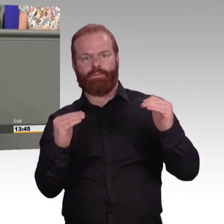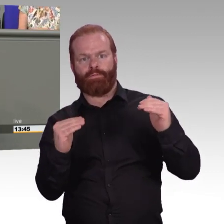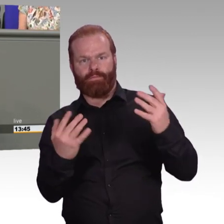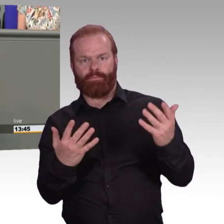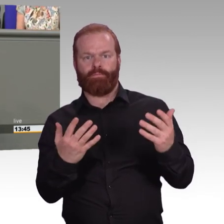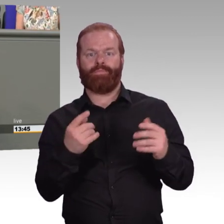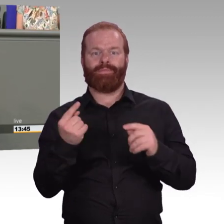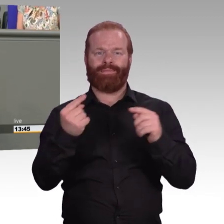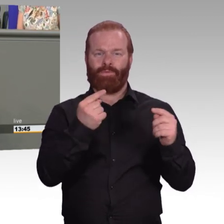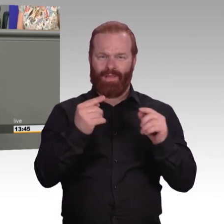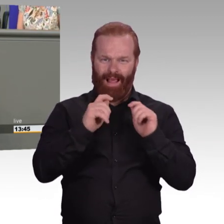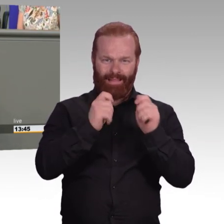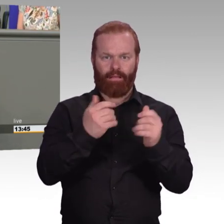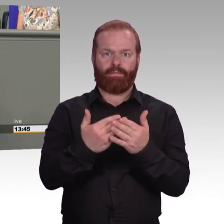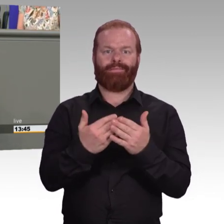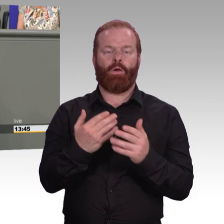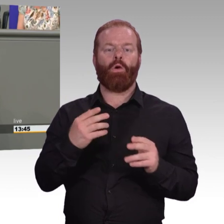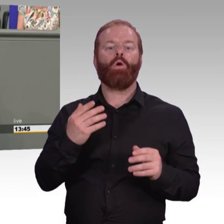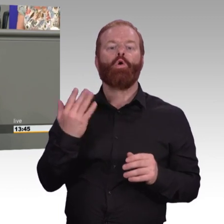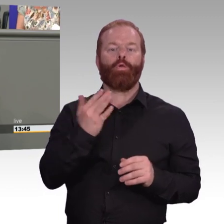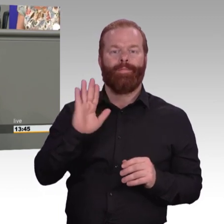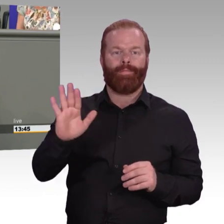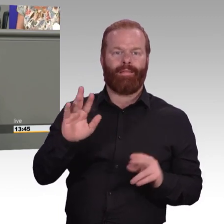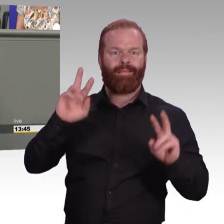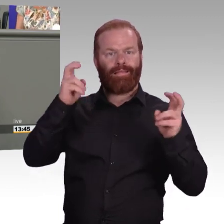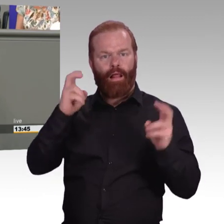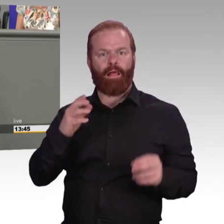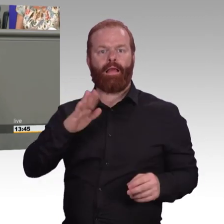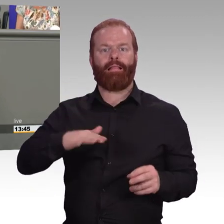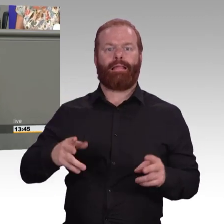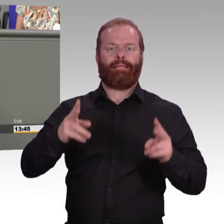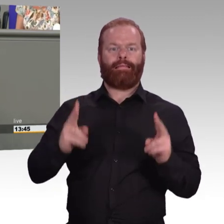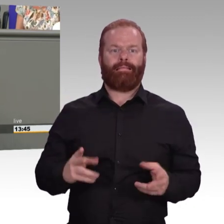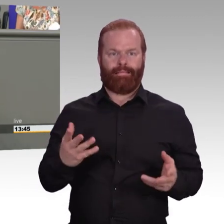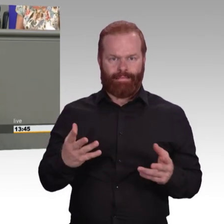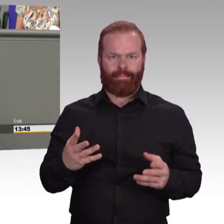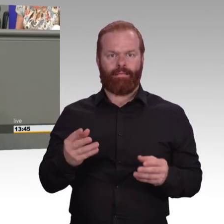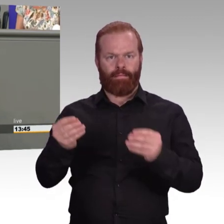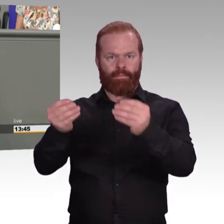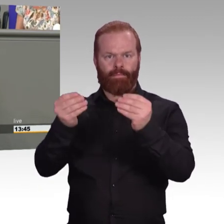zu Lasten Deutschlands und der Deutschen agitieren und agieren. Meine Damen und Herren, der Bürger muss wissen,